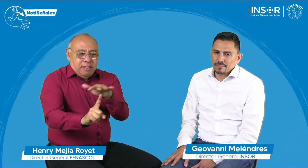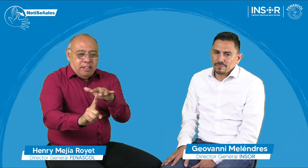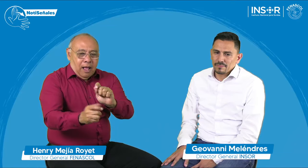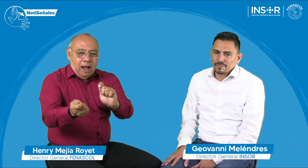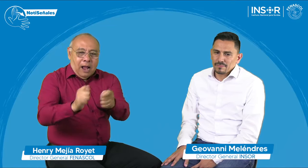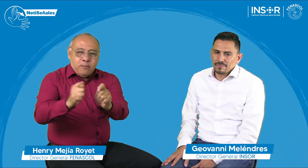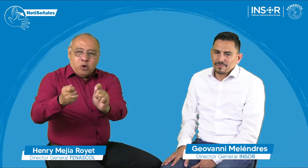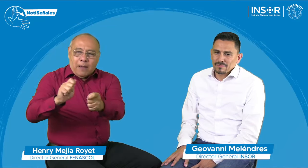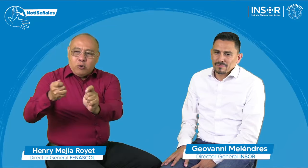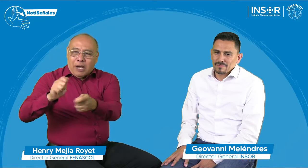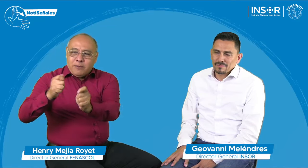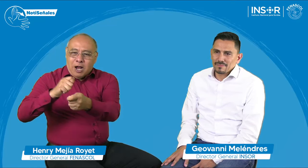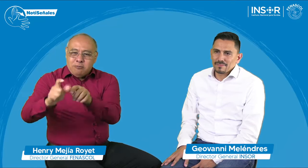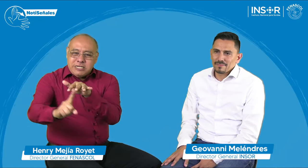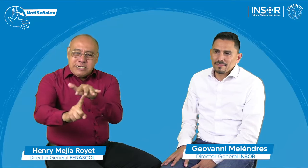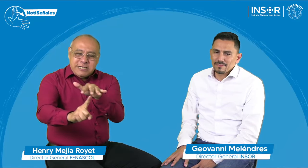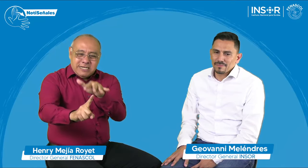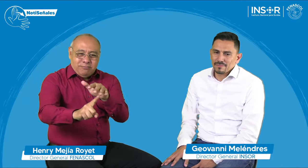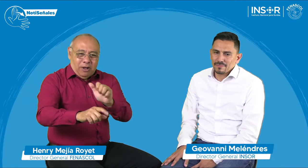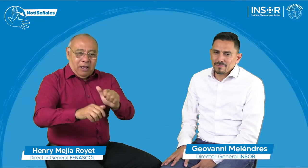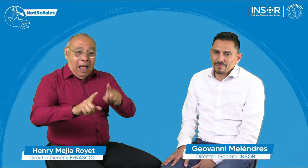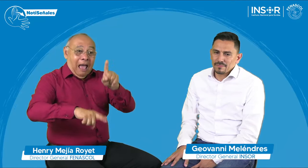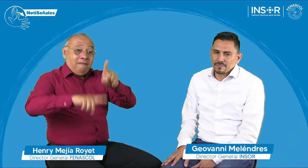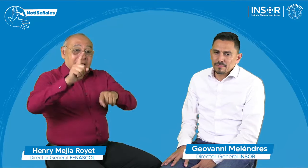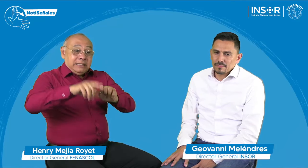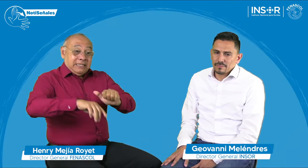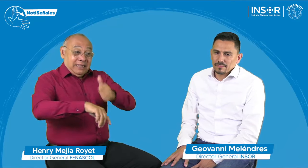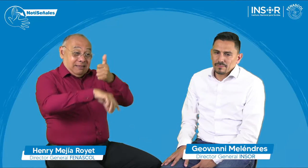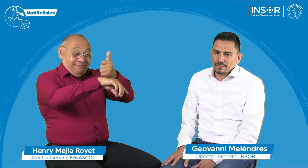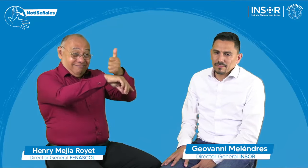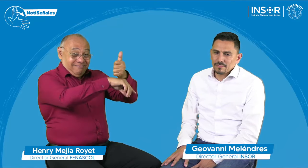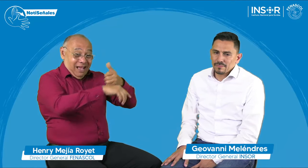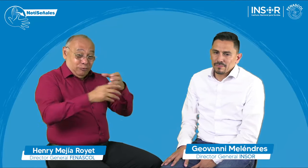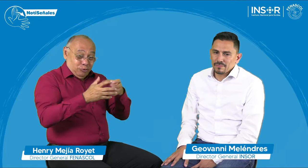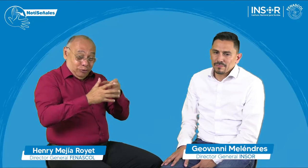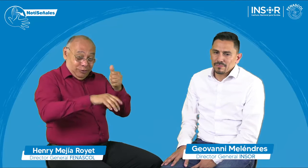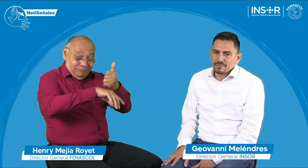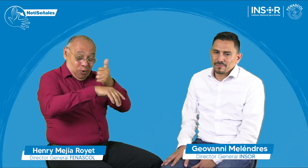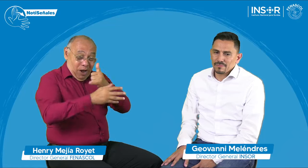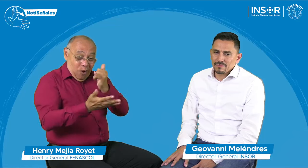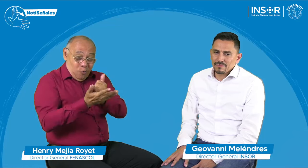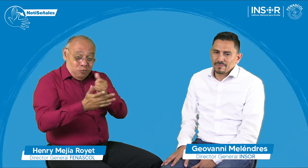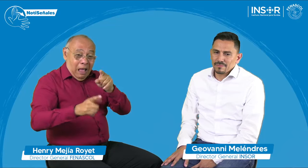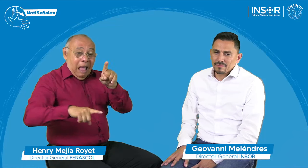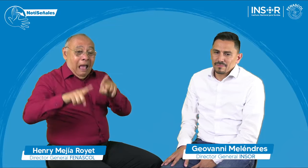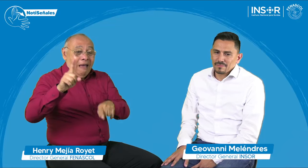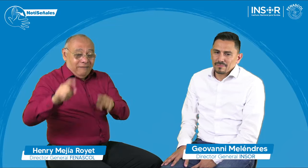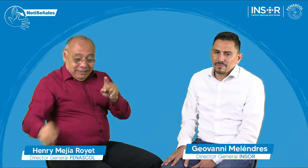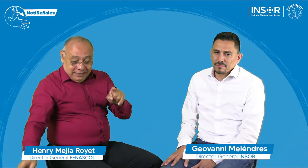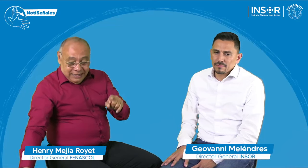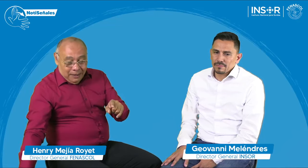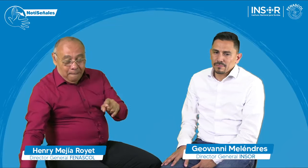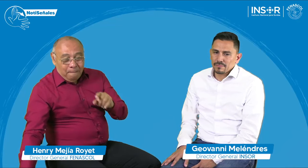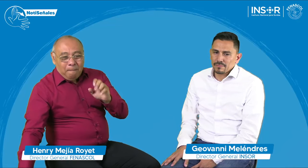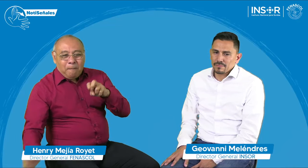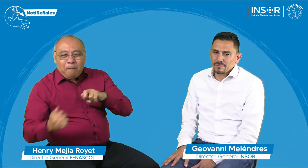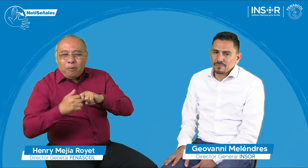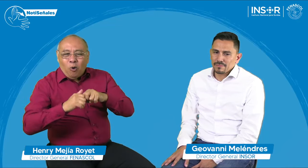asociaciones y buscar el cambio desde allí, hacer una buena un buen proceso de incidencia para